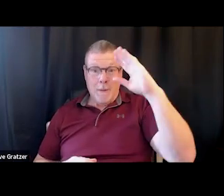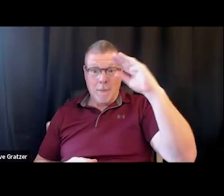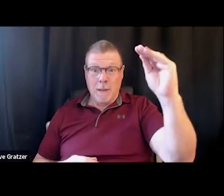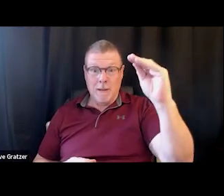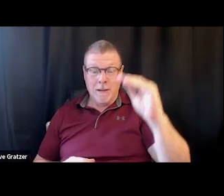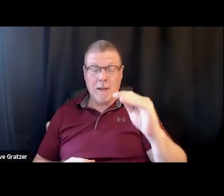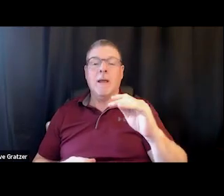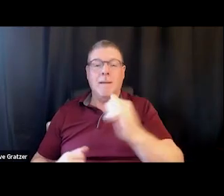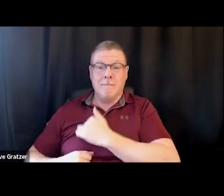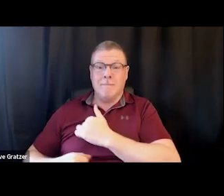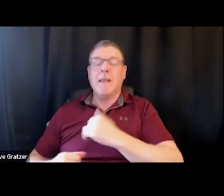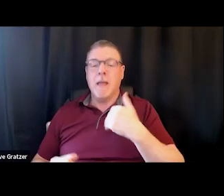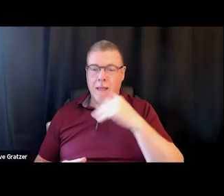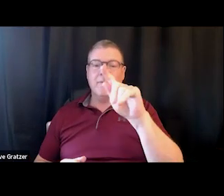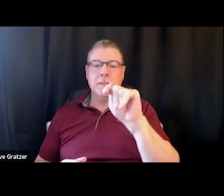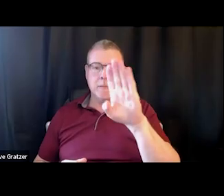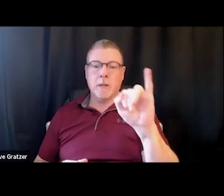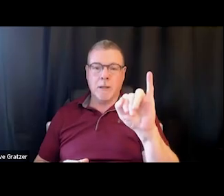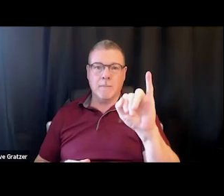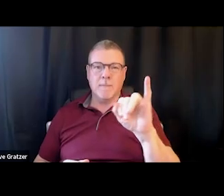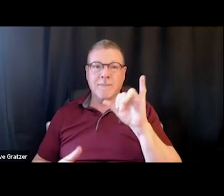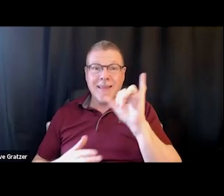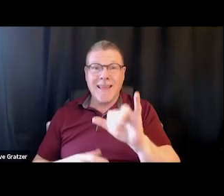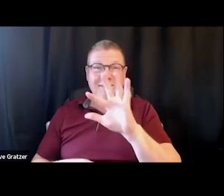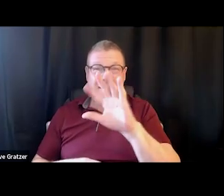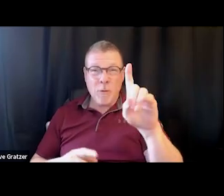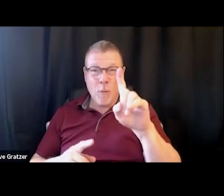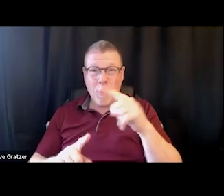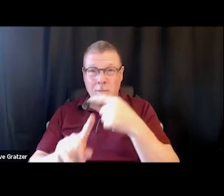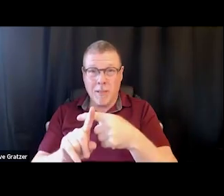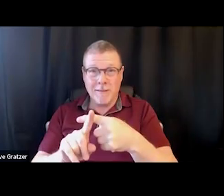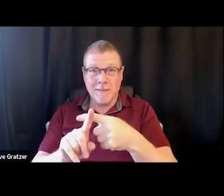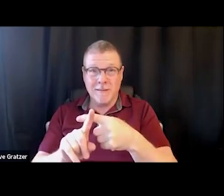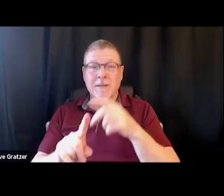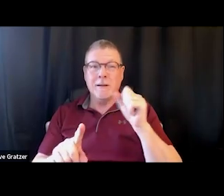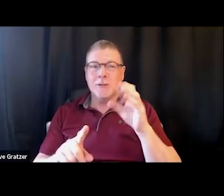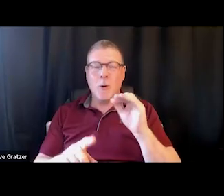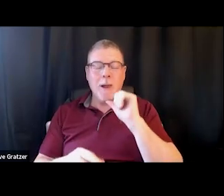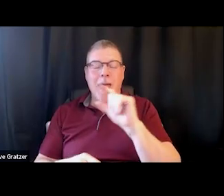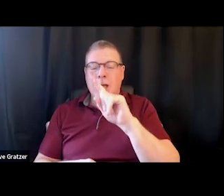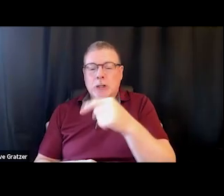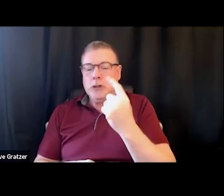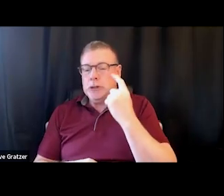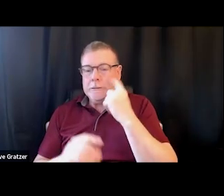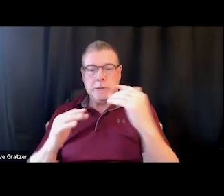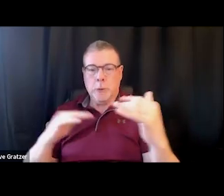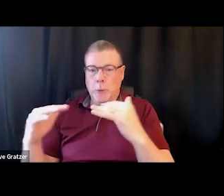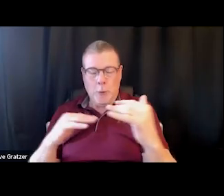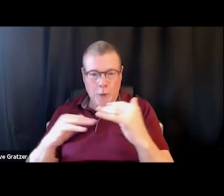tienen un historial de LCT. Eso es 51 años o más, es decir, más allá del conflicto reciente. Entonces, cada vez que trabajen con un veterano,